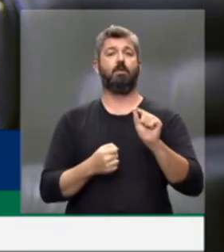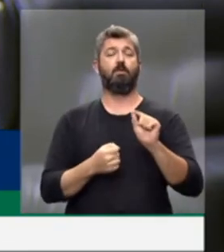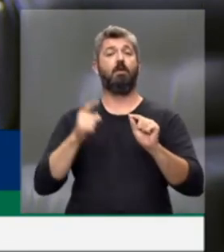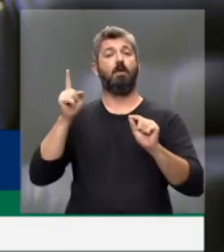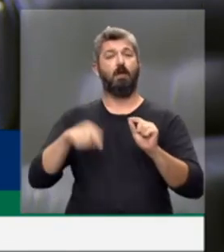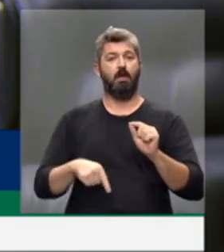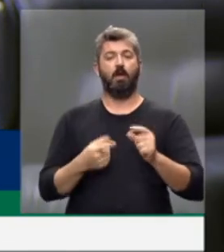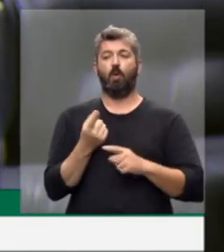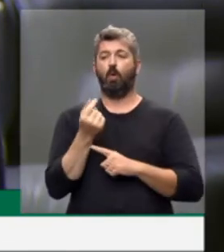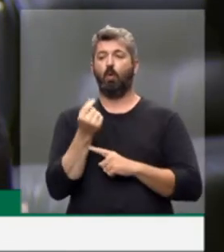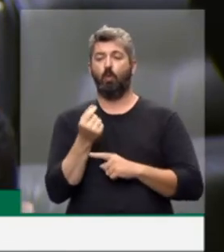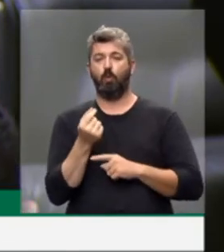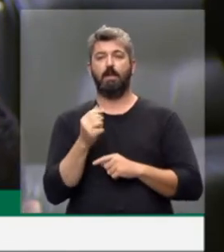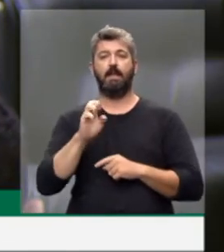PORQUE VOSSA EXCELÊNCIA, COMO EU, TEM DIMINUÍDO, TEM